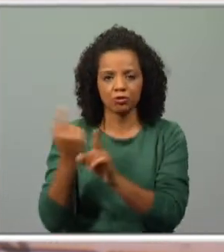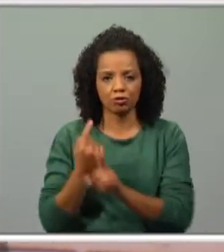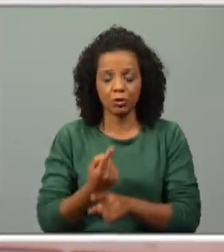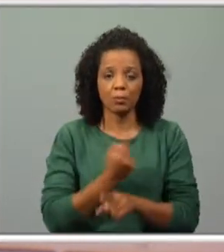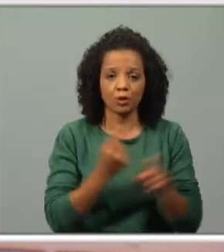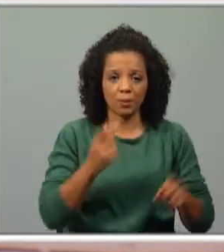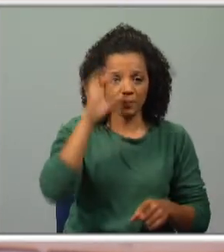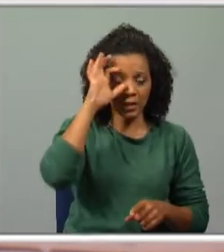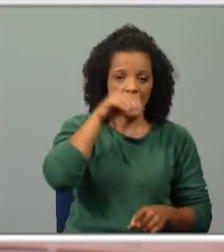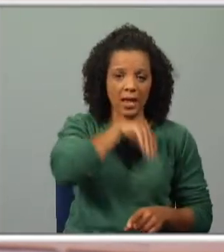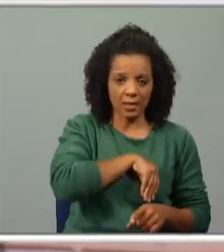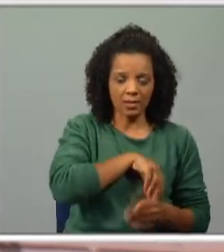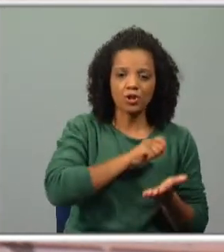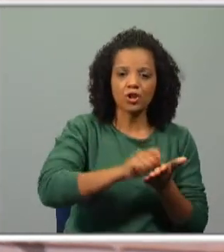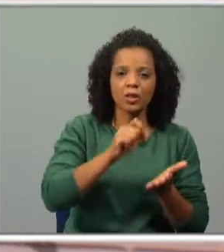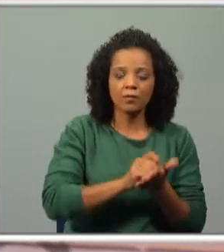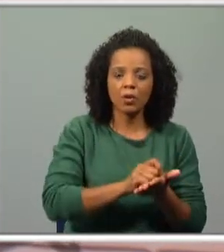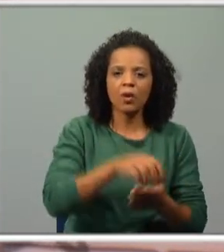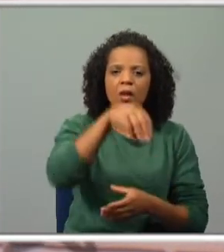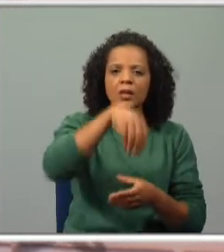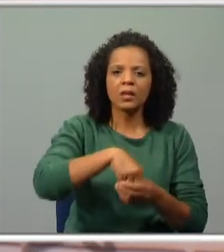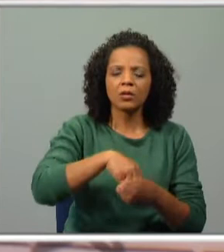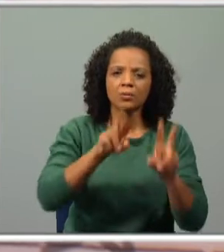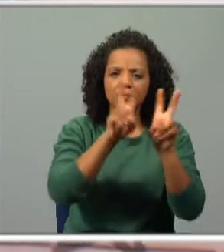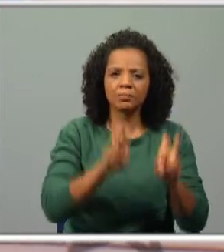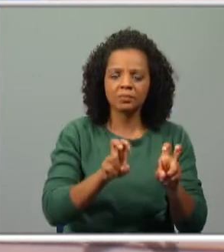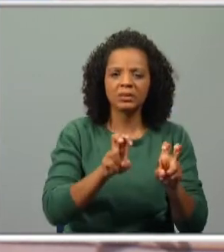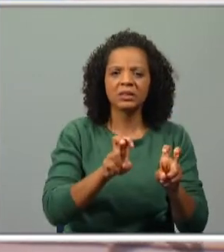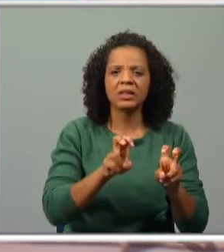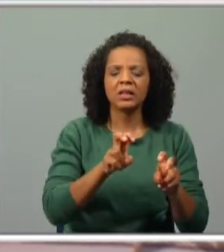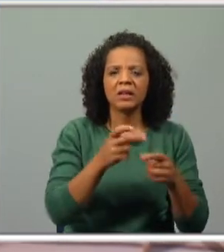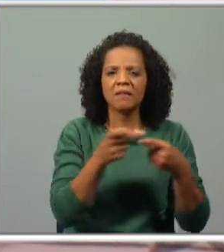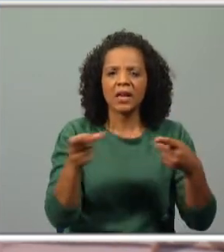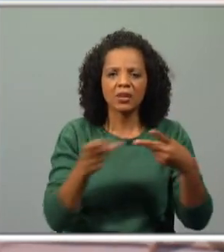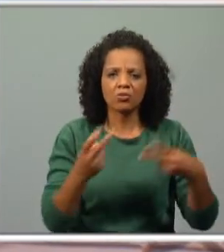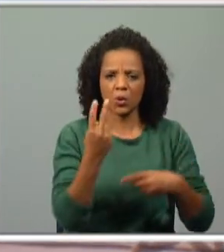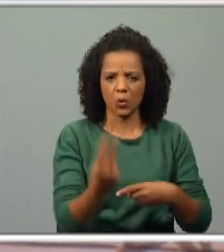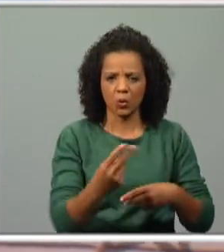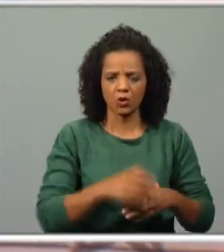este conto dentro de um artigo intitular tema para versos dois o que eu pretendia 這個故事在一篇標題為我的意思是第二節的主題